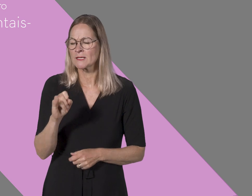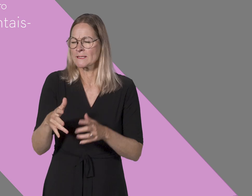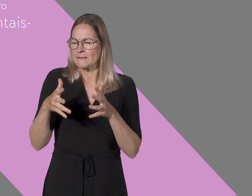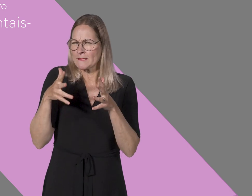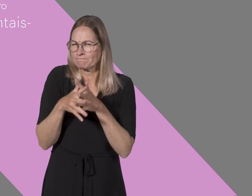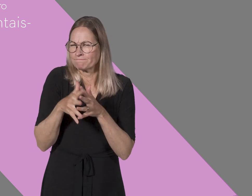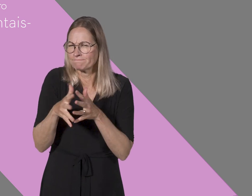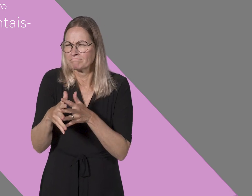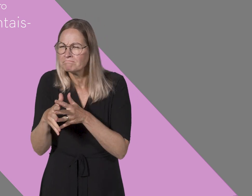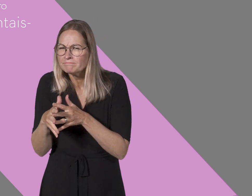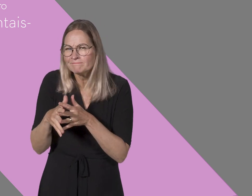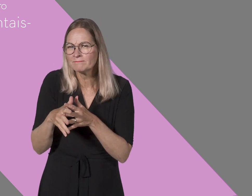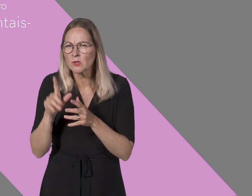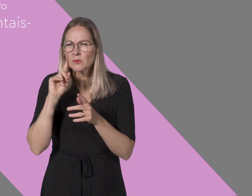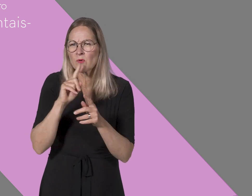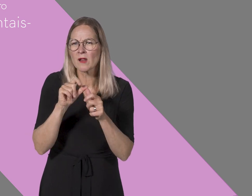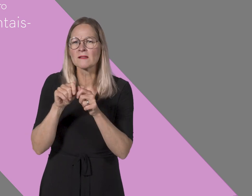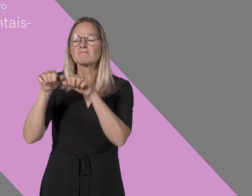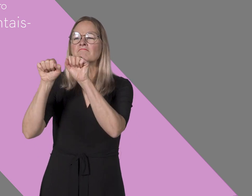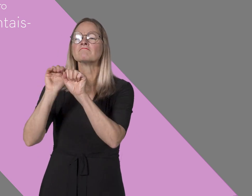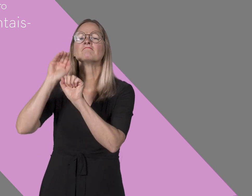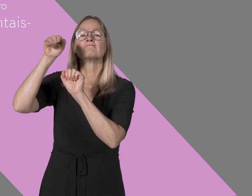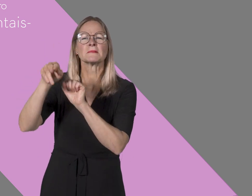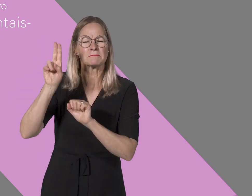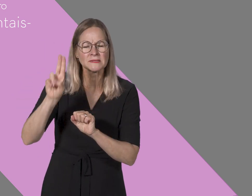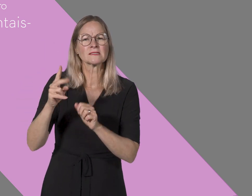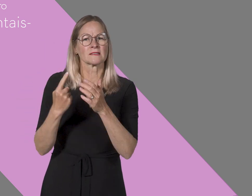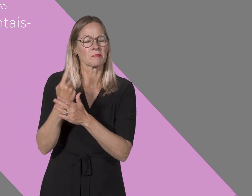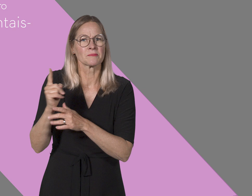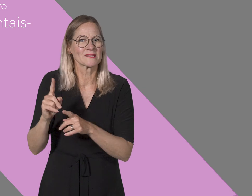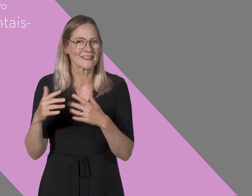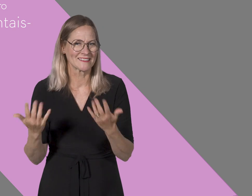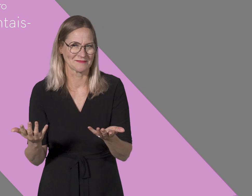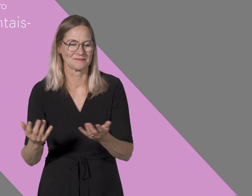selvittää perinpohjaisesti, mitä Kuurojen Liiton kulisseissa - todellisuudessa tapahtuu.